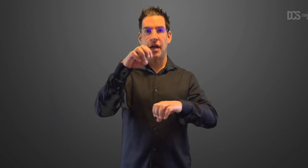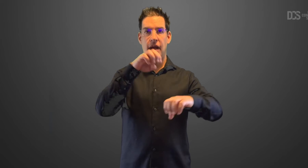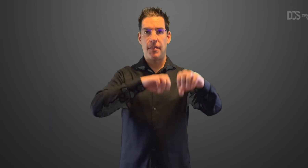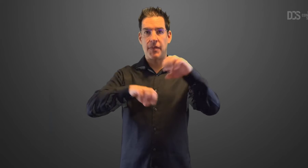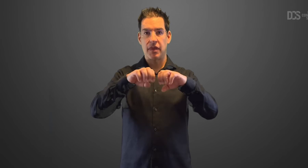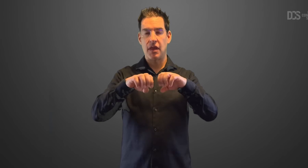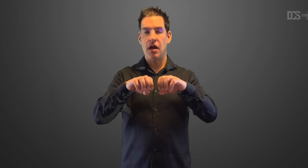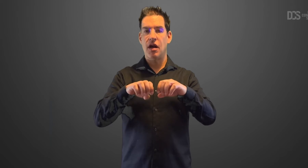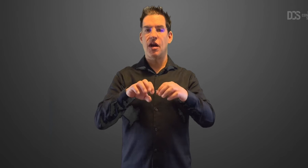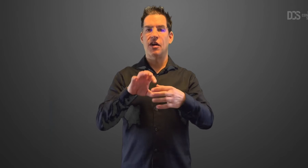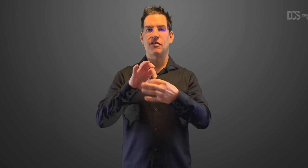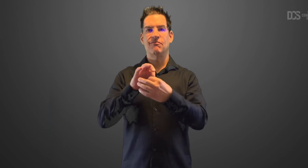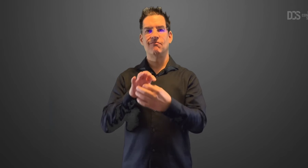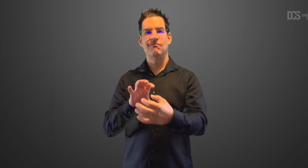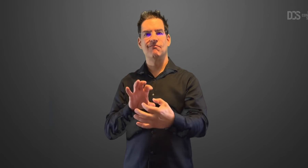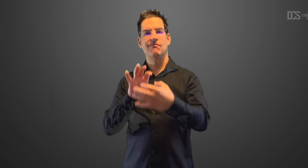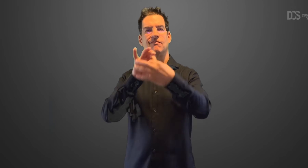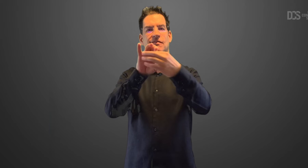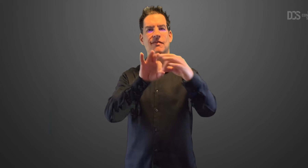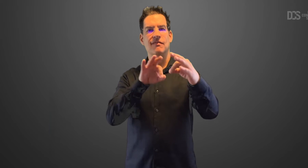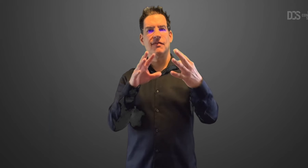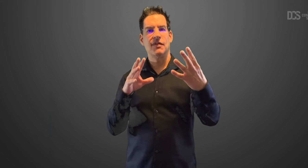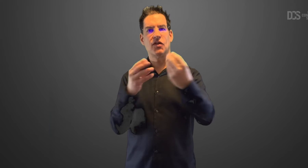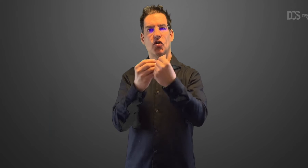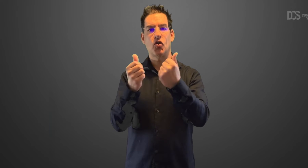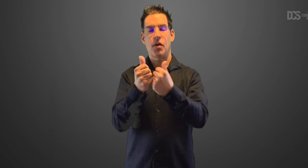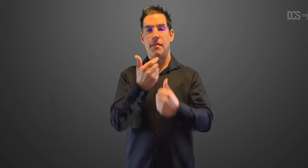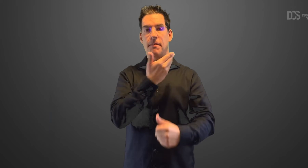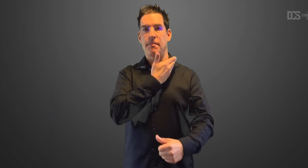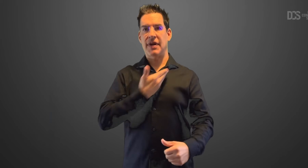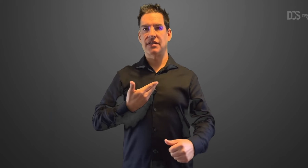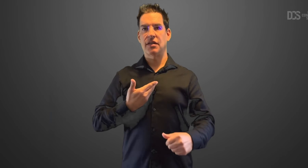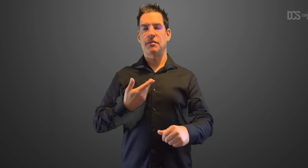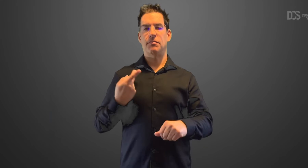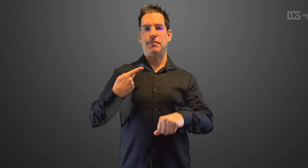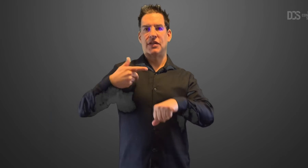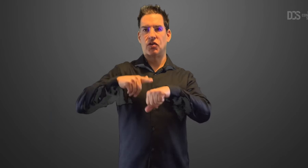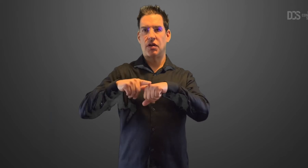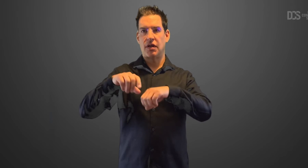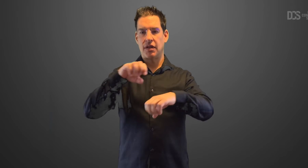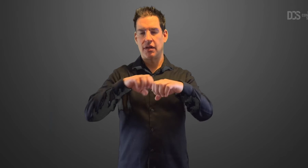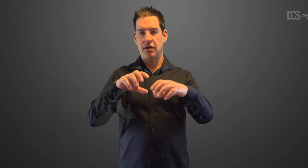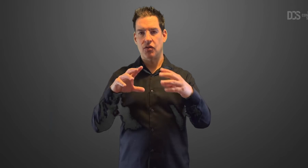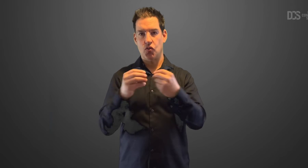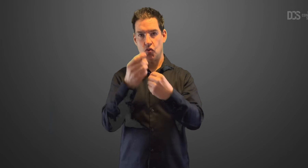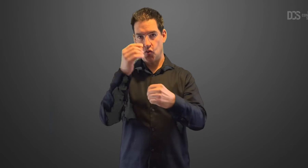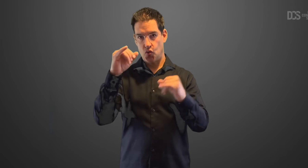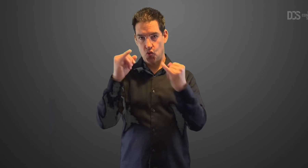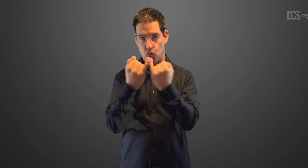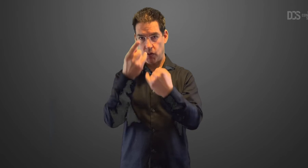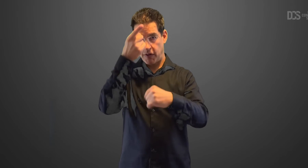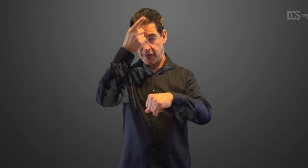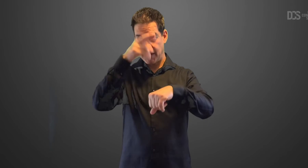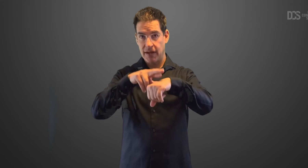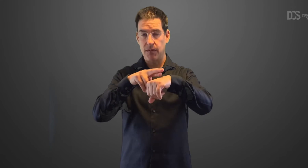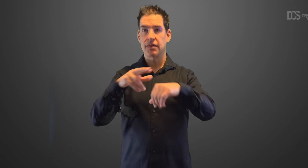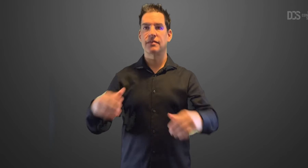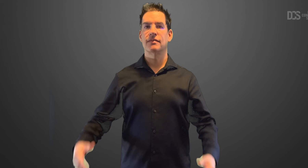Se seleccionarán dos empleados que dependen del Presidente de Personal de la Junta Directiva.